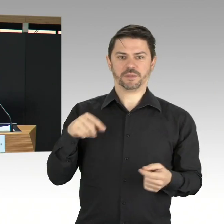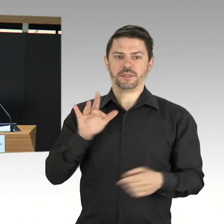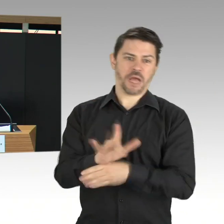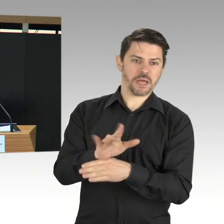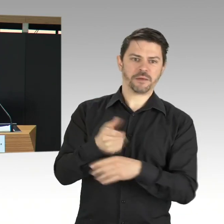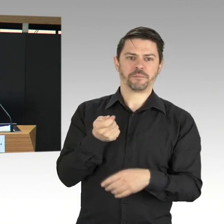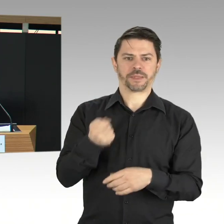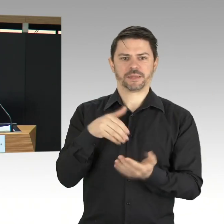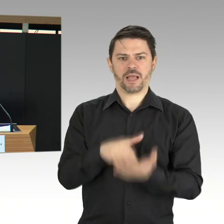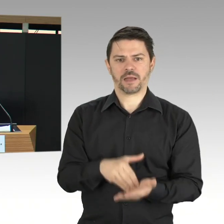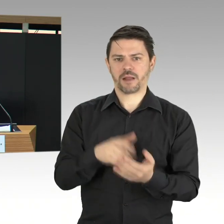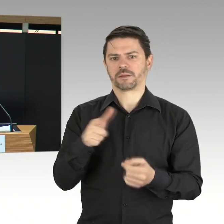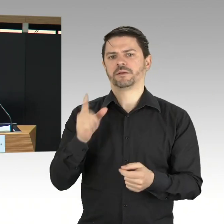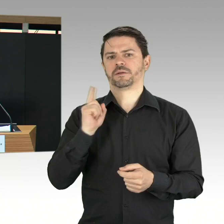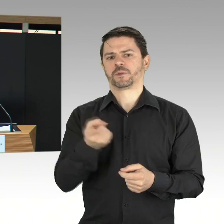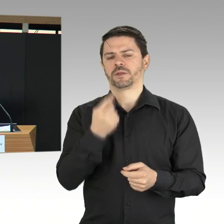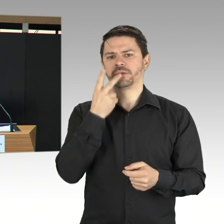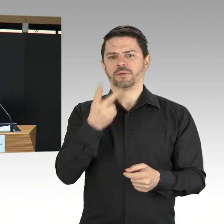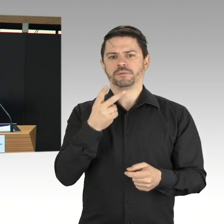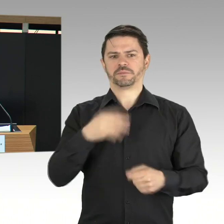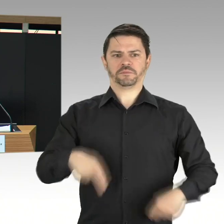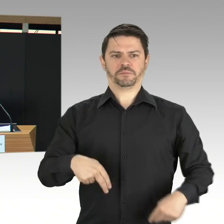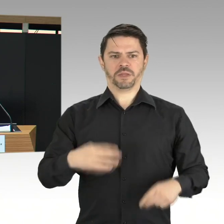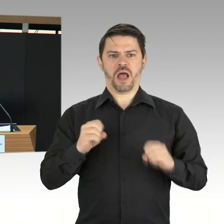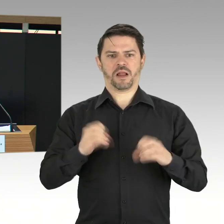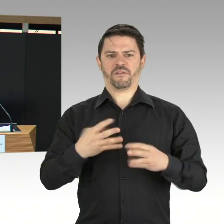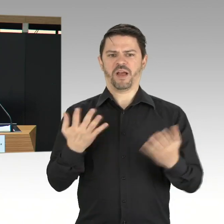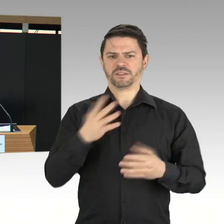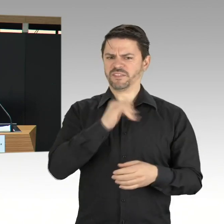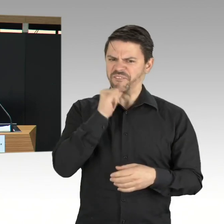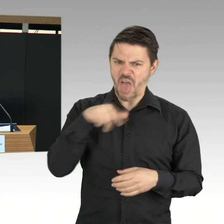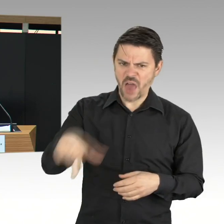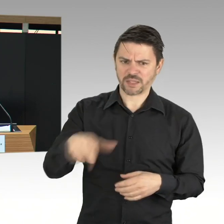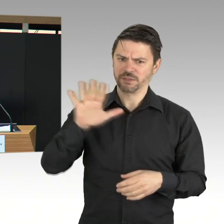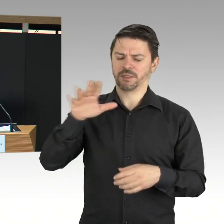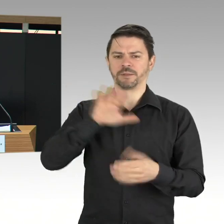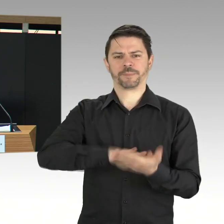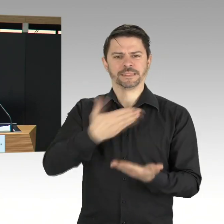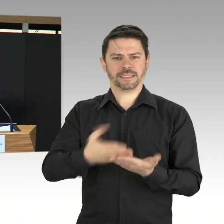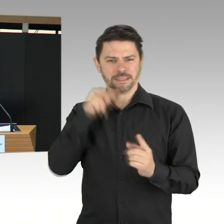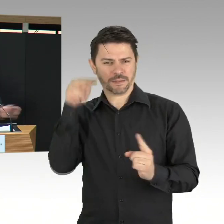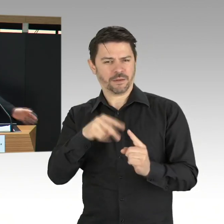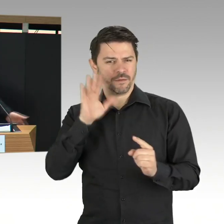und versuchen sie in eine Klagewelle reinzuschieben. Sie sind die Ursache und niemand anders.